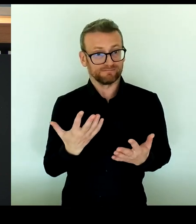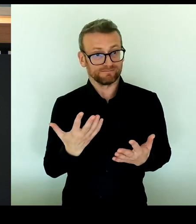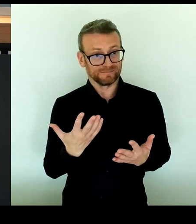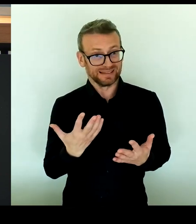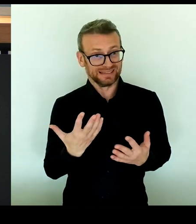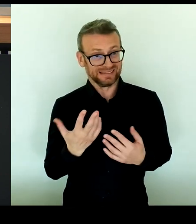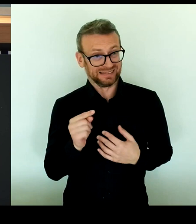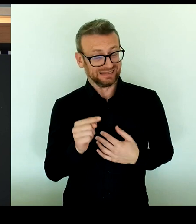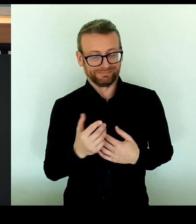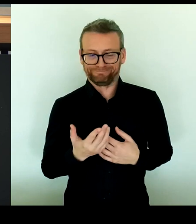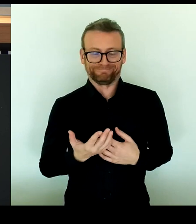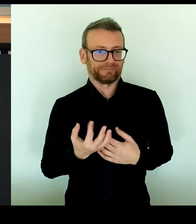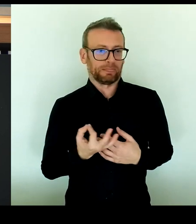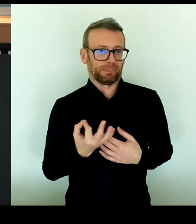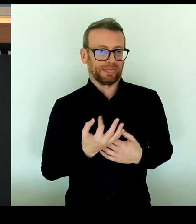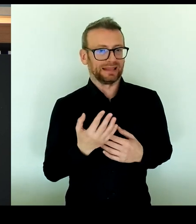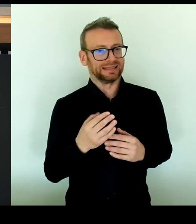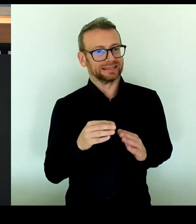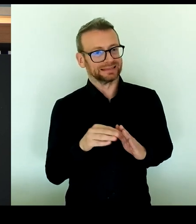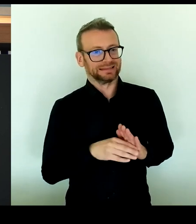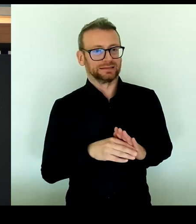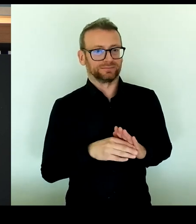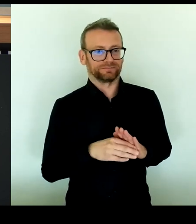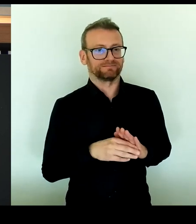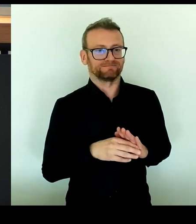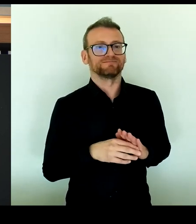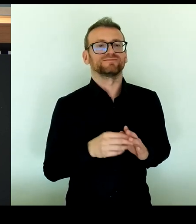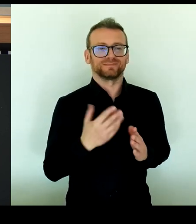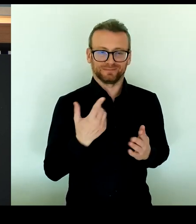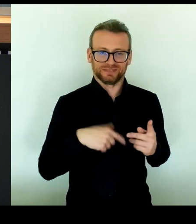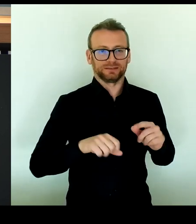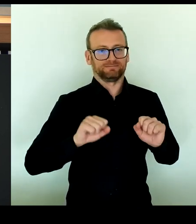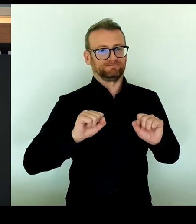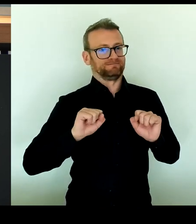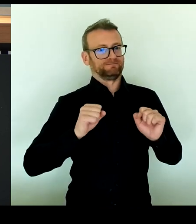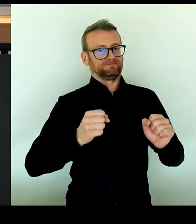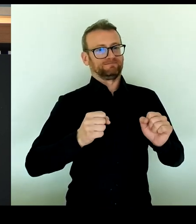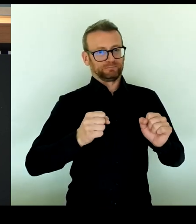datenschutzrechtliche Defizite identifizieren und notwendige Verbesserungen erzie.